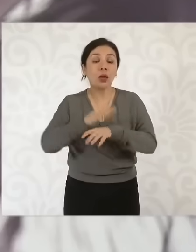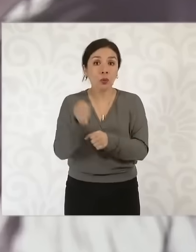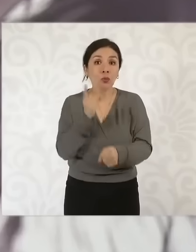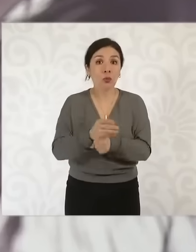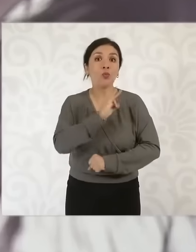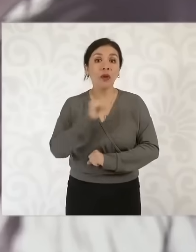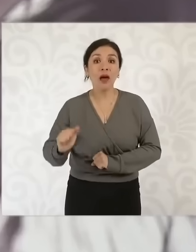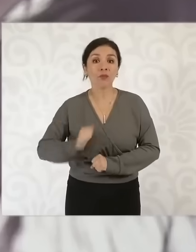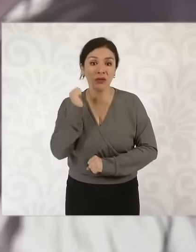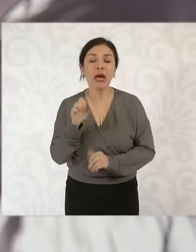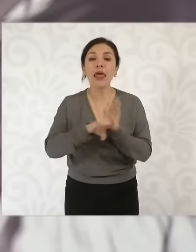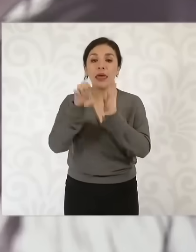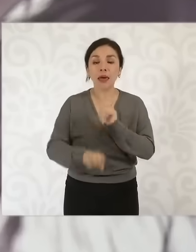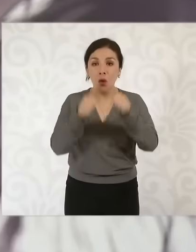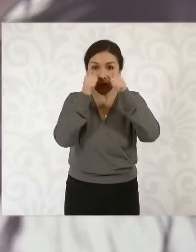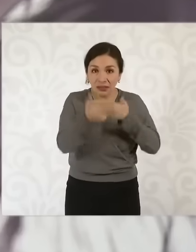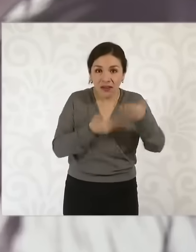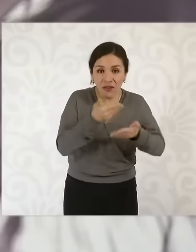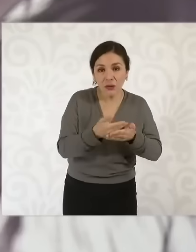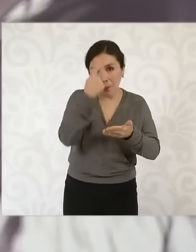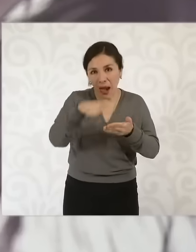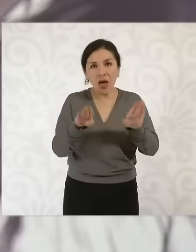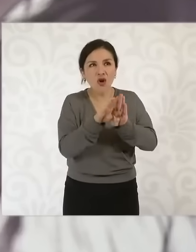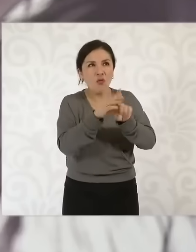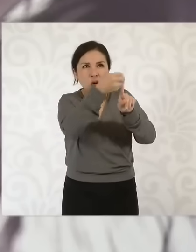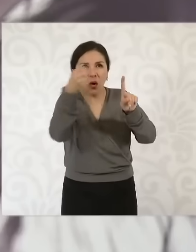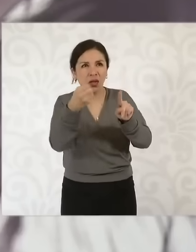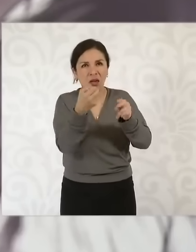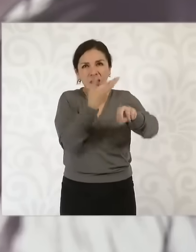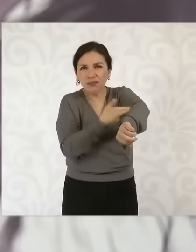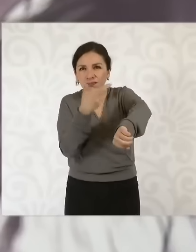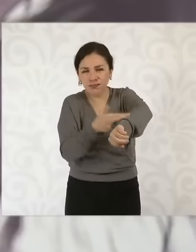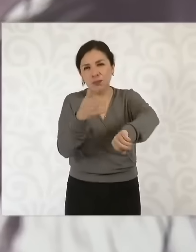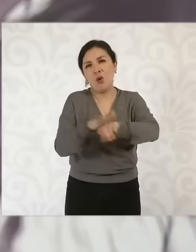como es los servicios logísticos a terceros, aprovechando la flota menor de Pemex. Y algo muy